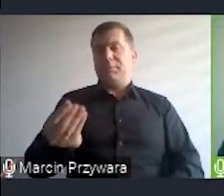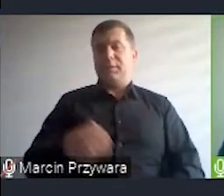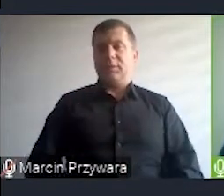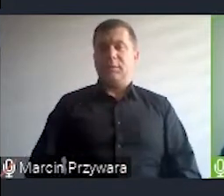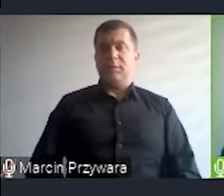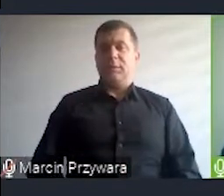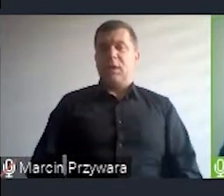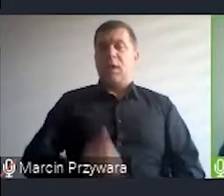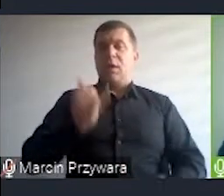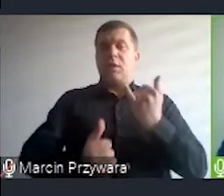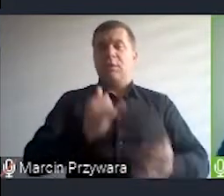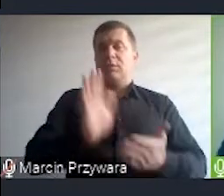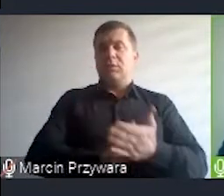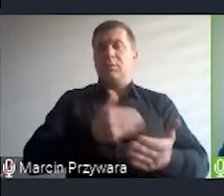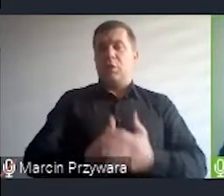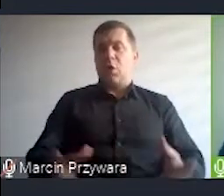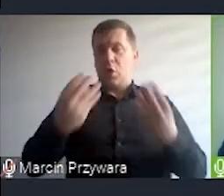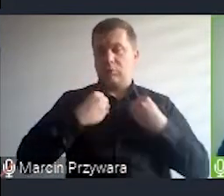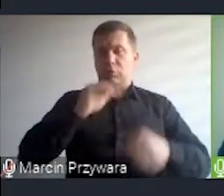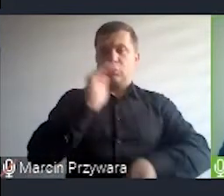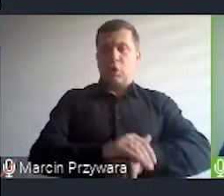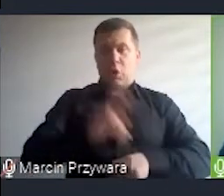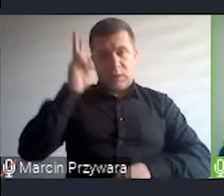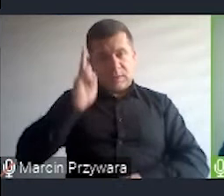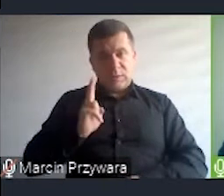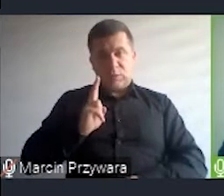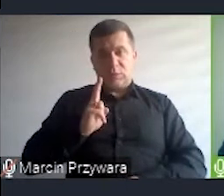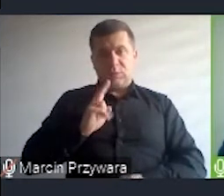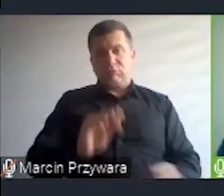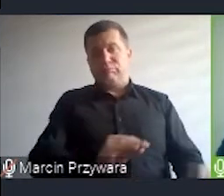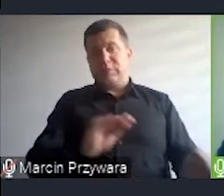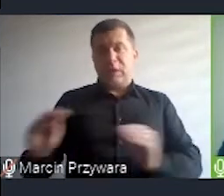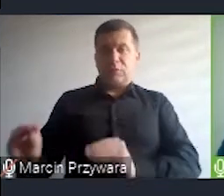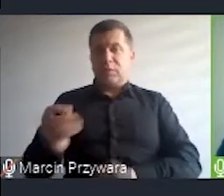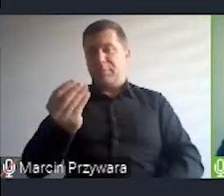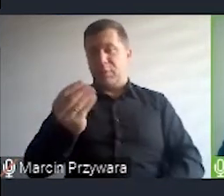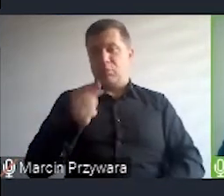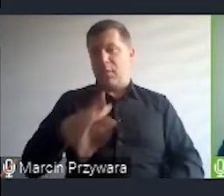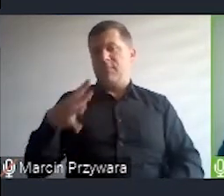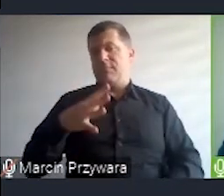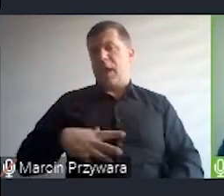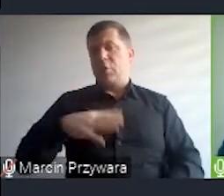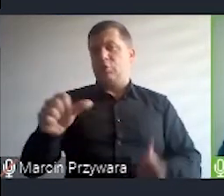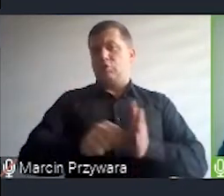Jeśli natomiast uzyskam zgodę instytucji na przesunięcie pieniędzy to wartość środków trwałych w projekcie,